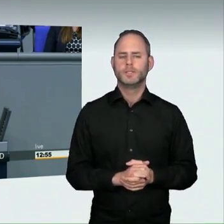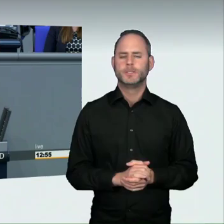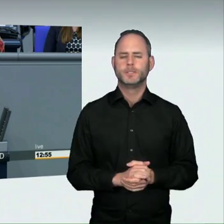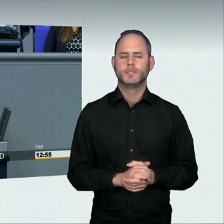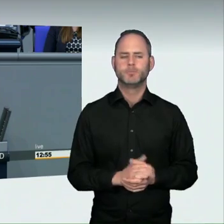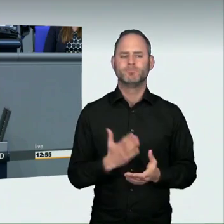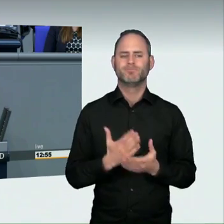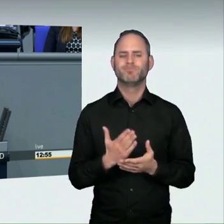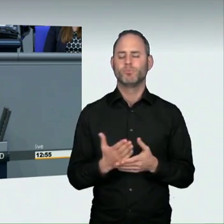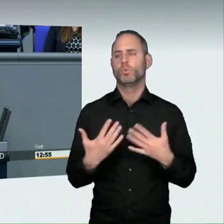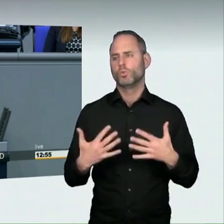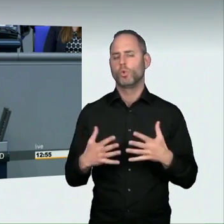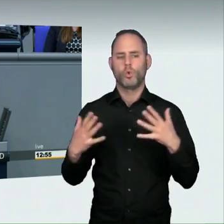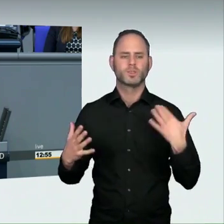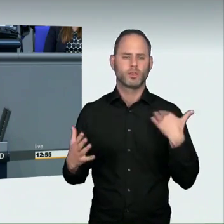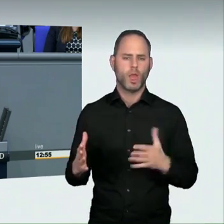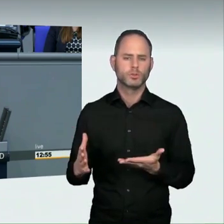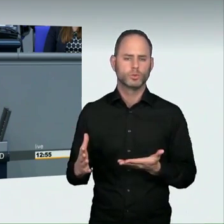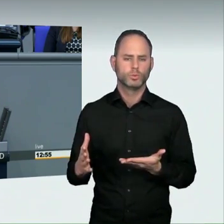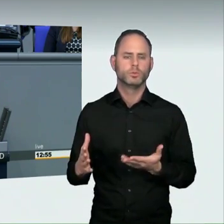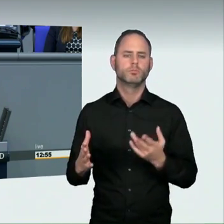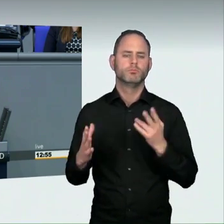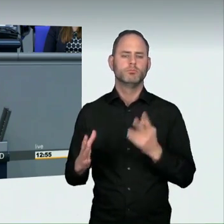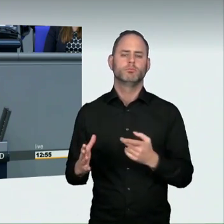die wir ins Gesetz geschrieben haben, Abzocke bei den Mieterinnen